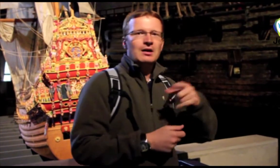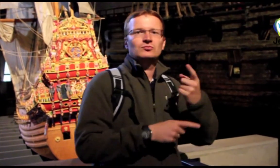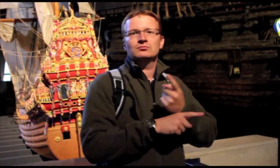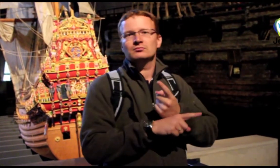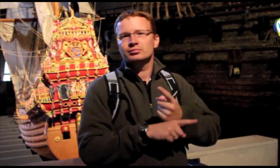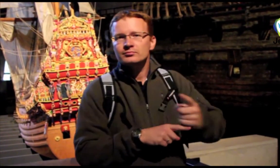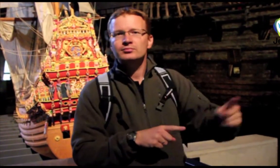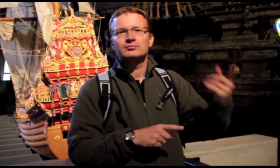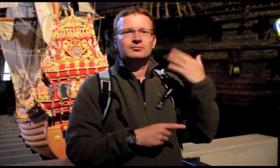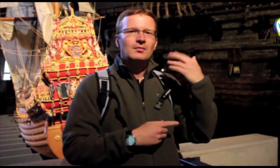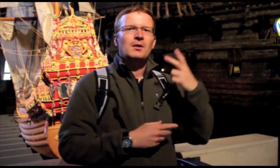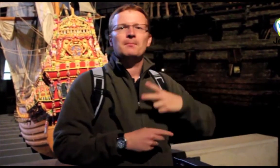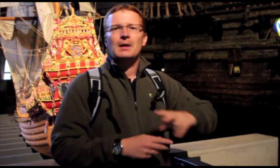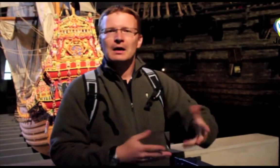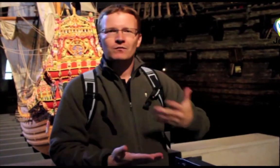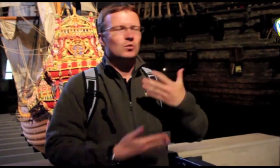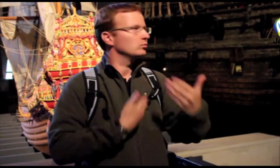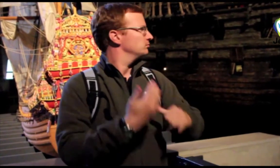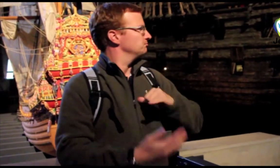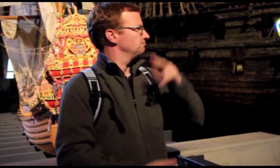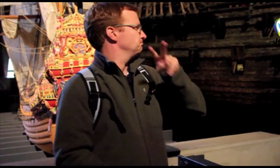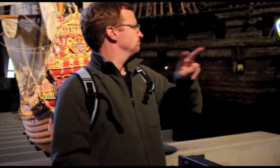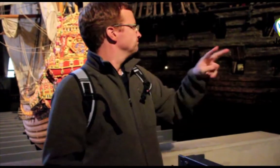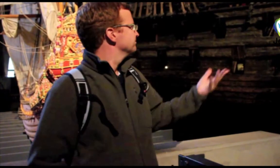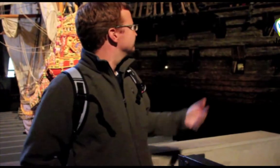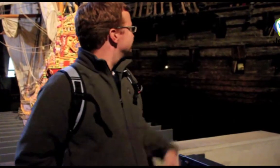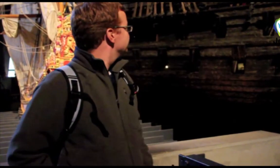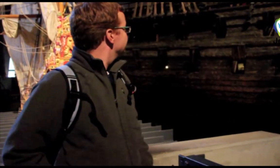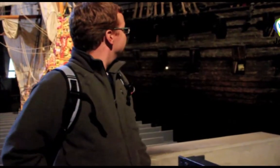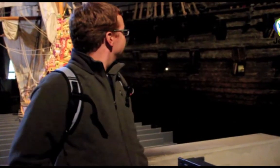Érdekes ez a múzeum, sok mindent kiállítanak benne, hogy mi volt, hogy volt stb. Megnézzük.